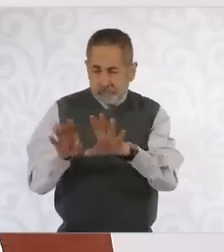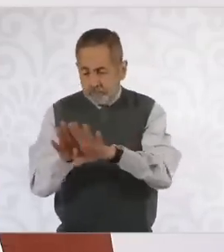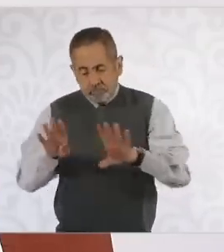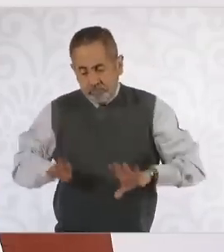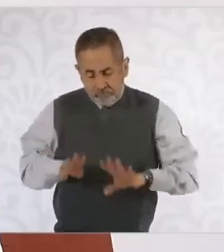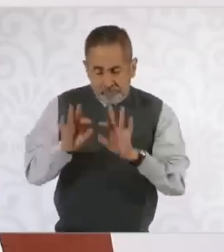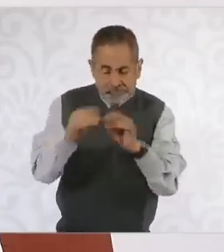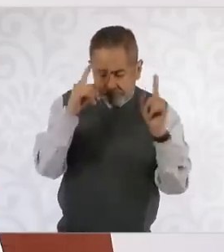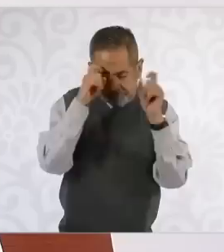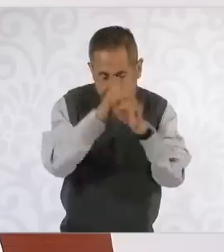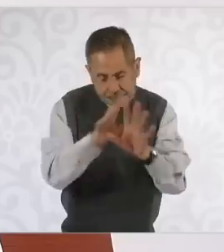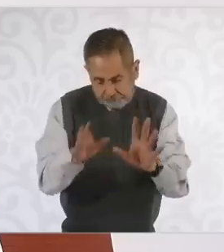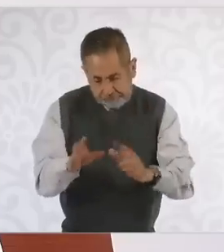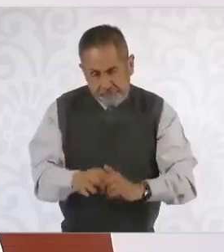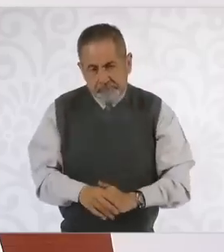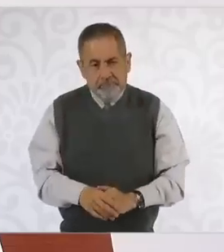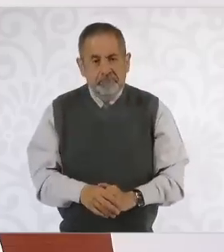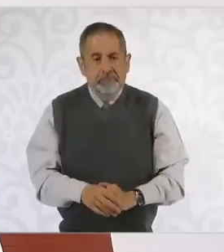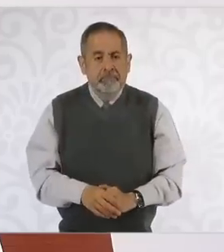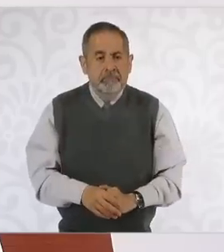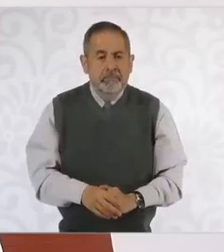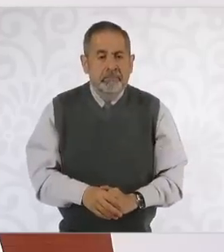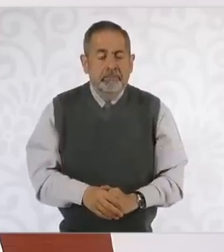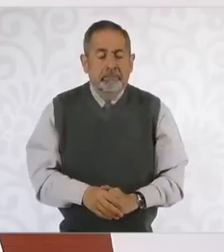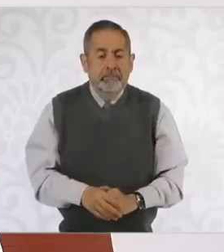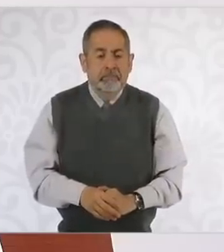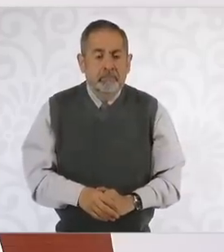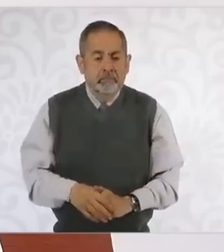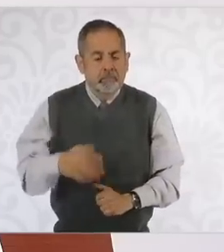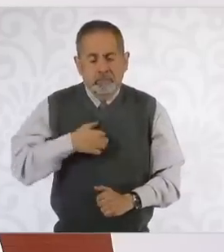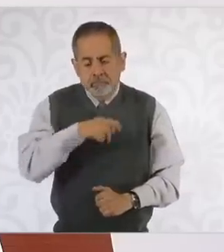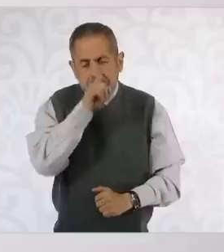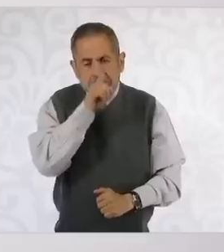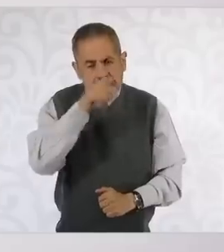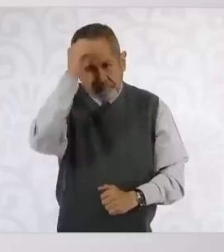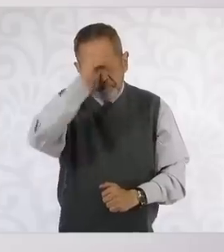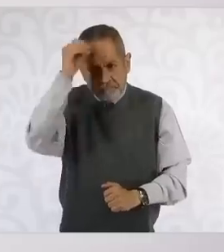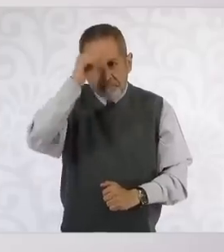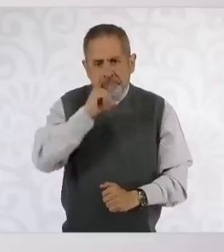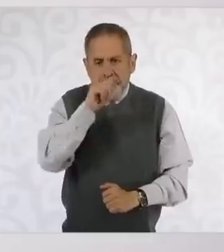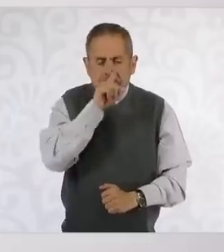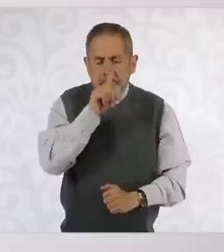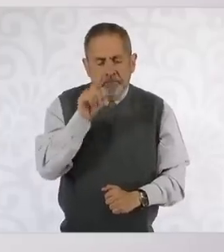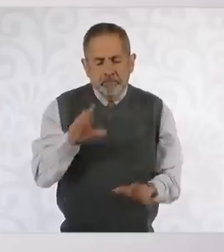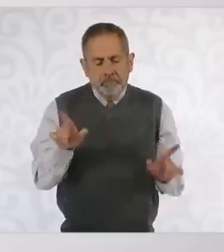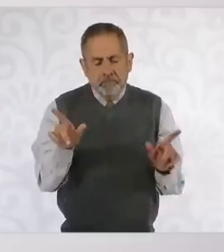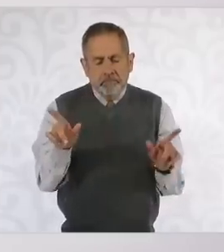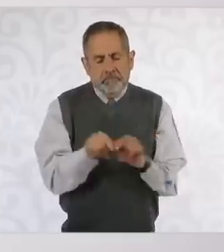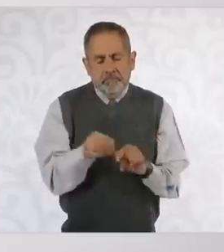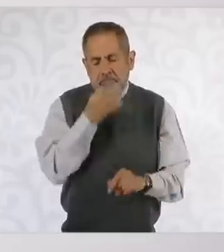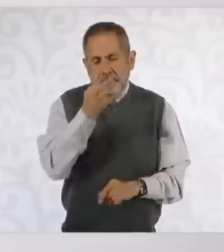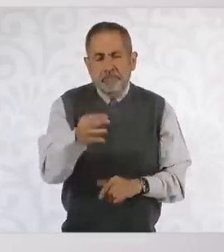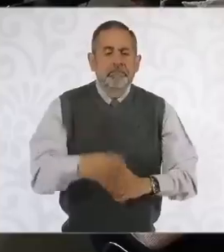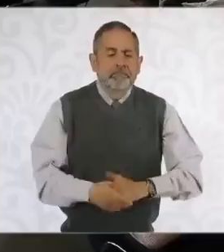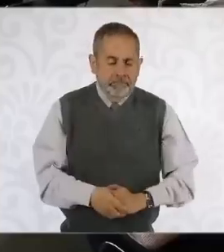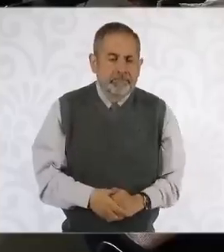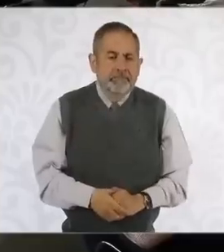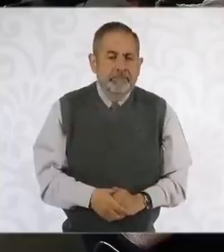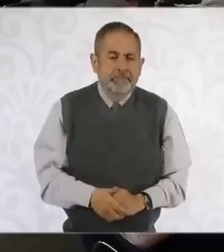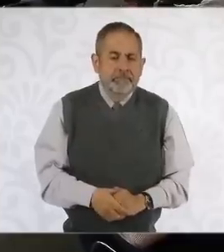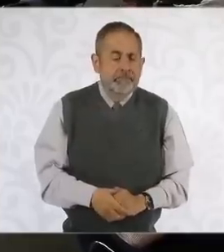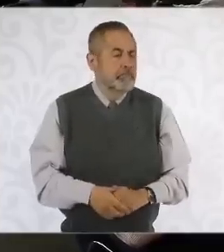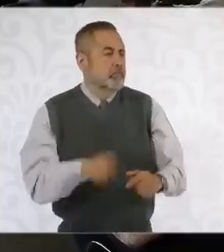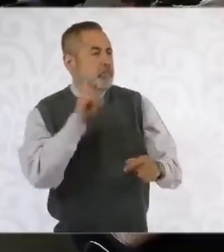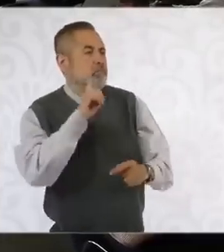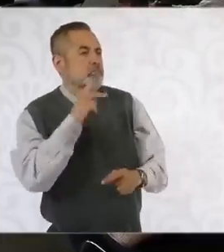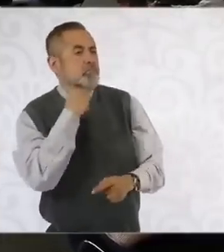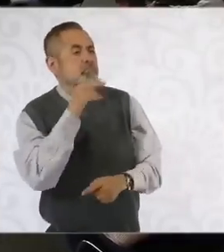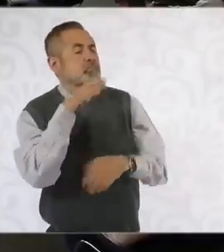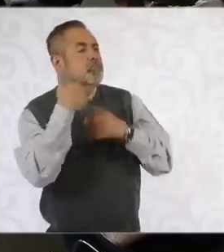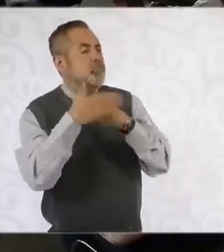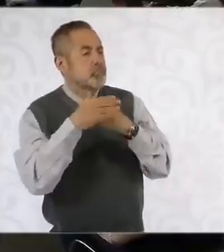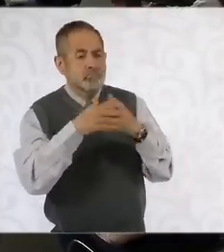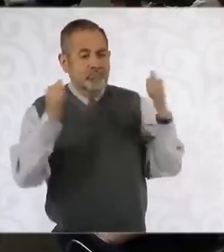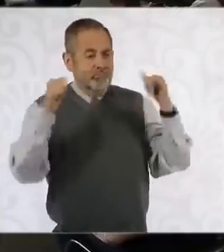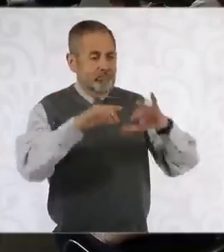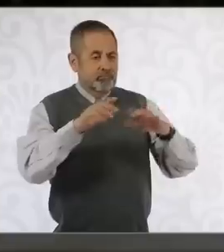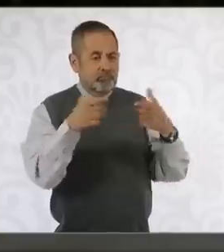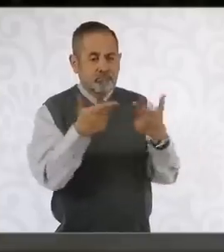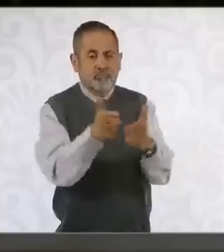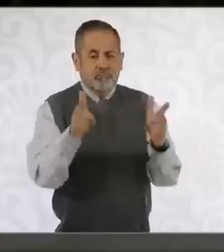no e yo me reservar más bien mi opinión sobre la Cumbre del G evente presidenta usted ha dicho que